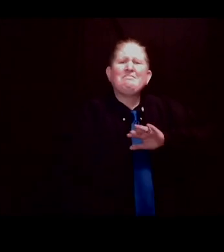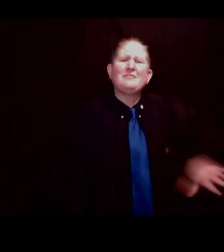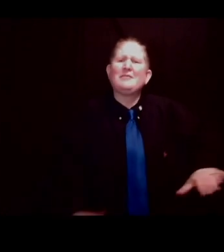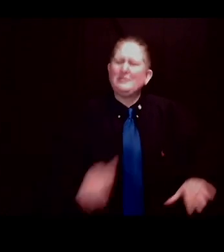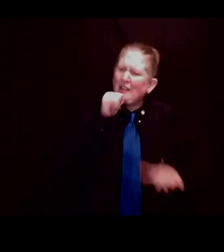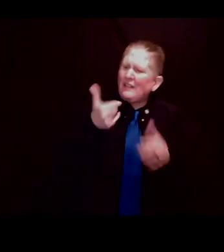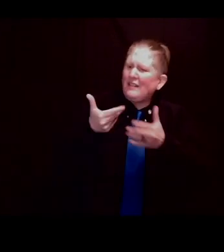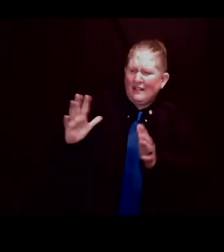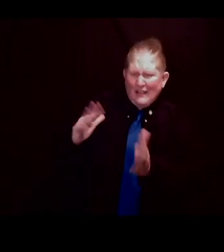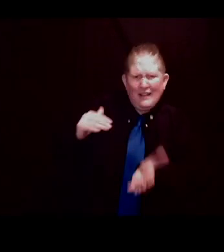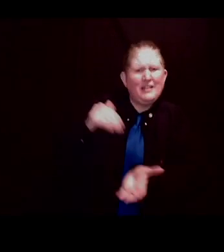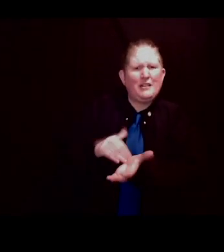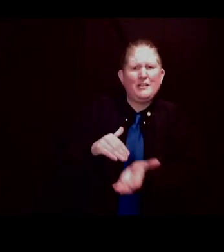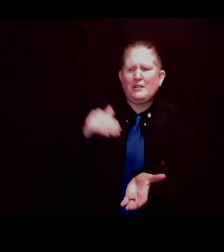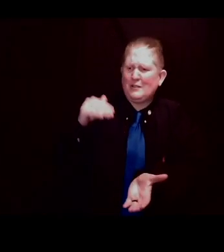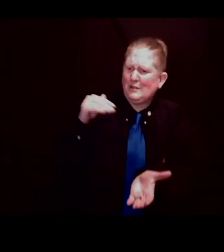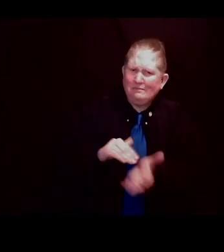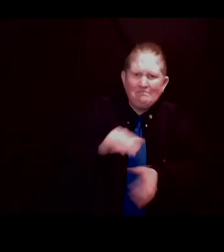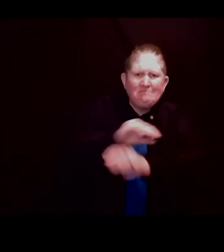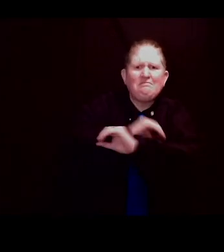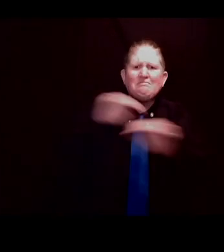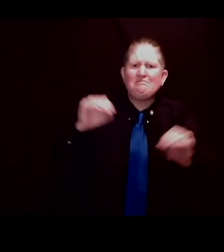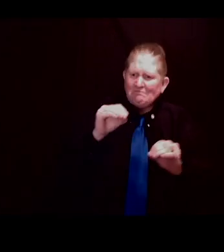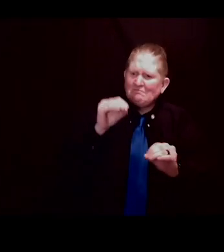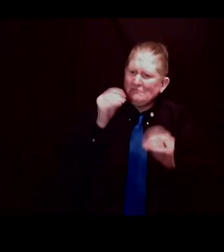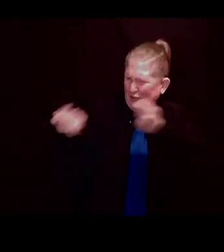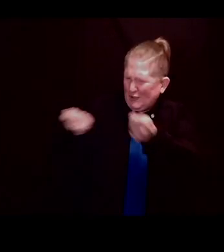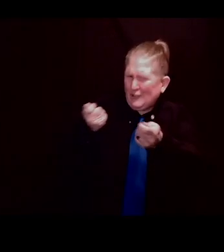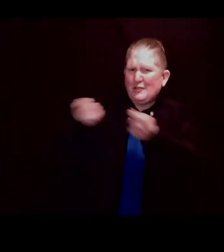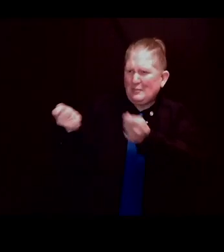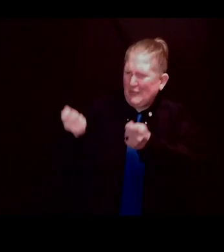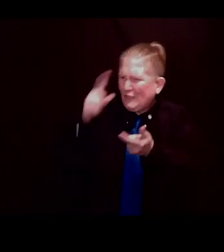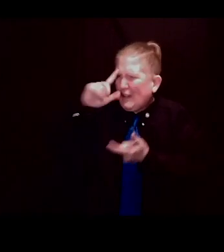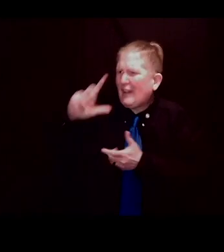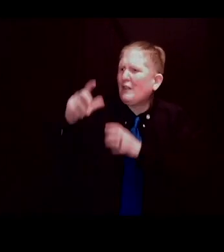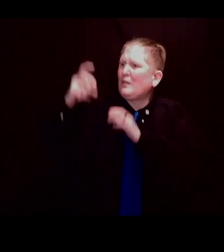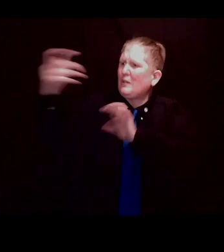No dejaré que ningún médico me cambie la cabeza